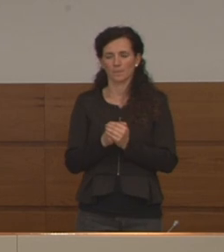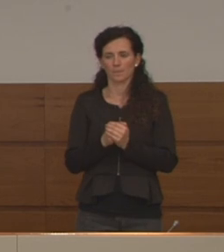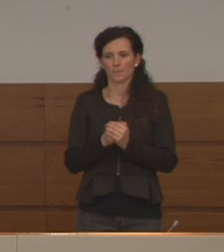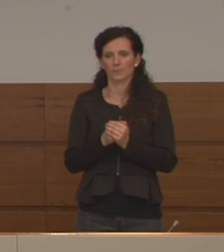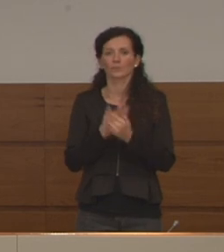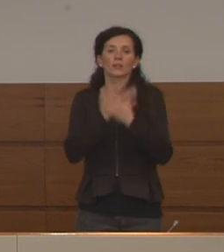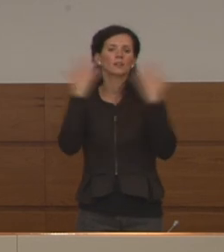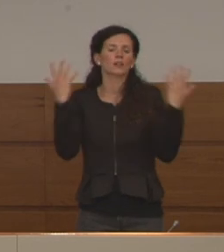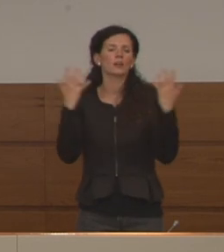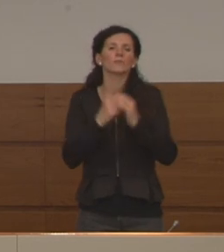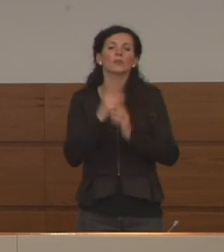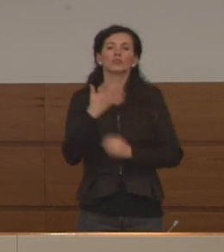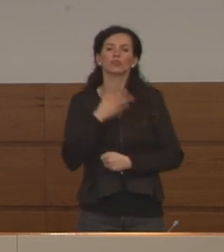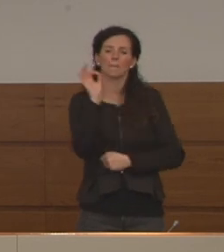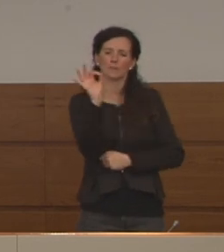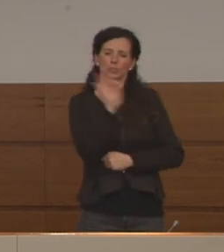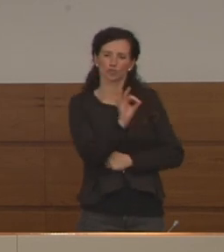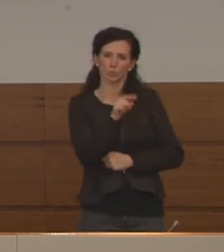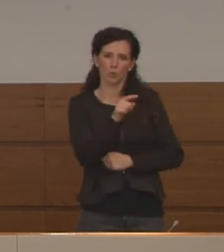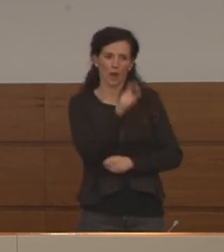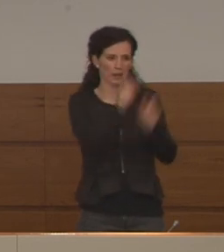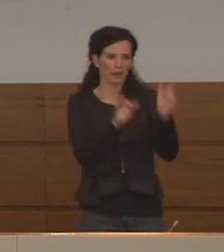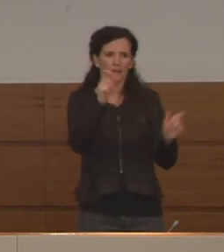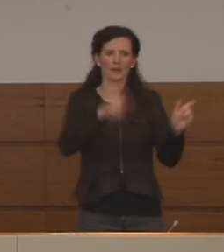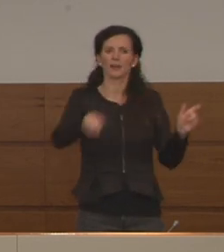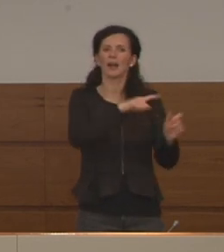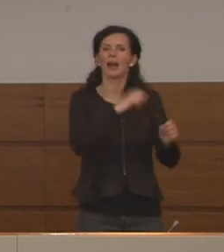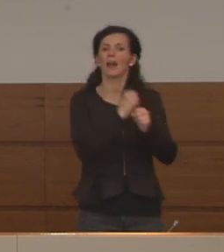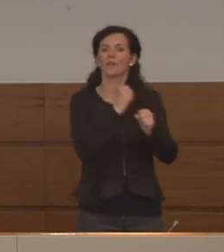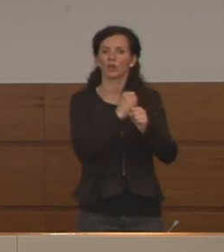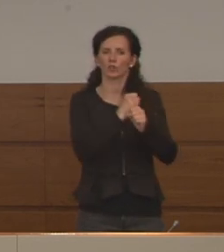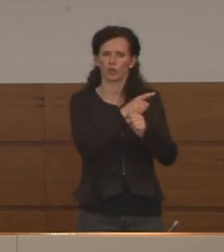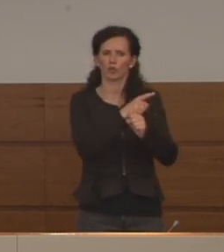percentuale di lavoratori già esposti al virus, quindi immuni almeno per un